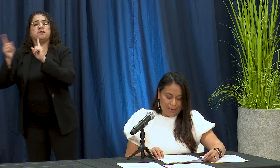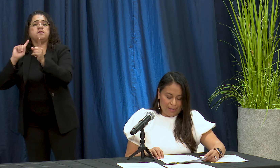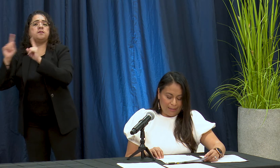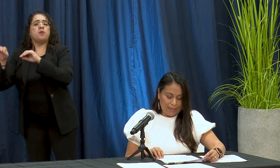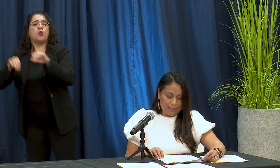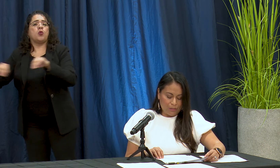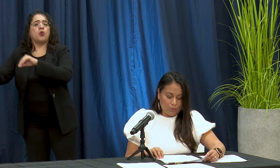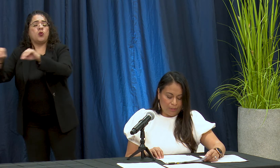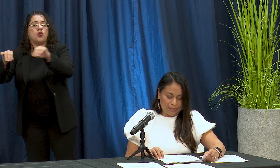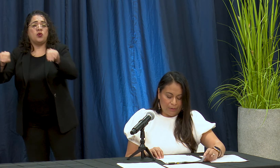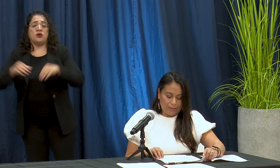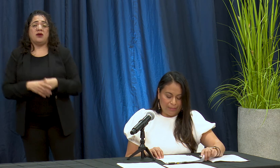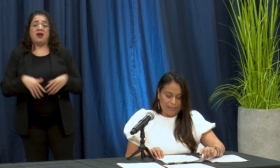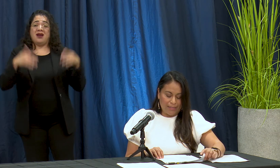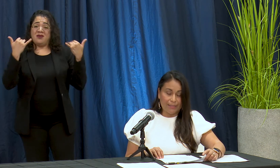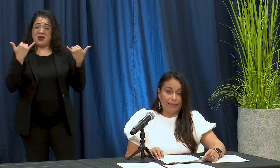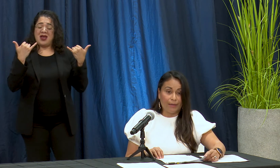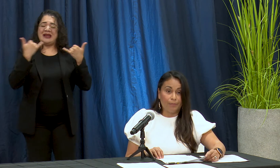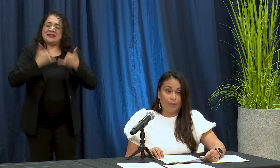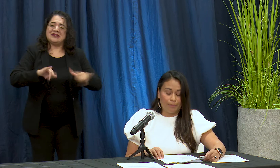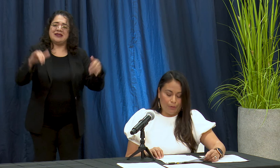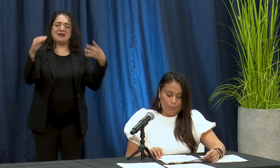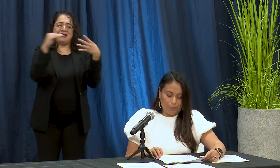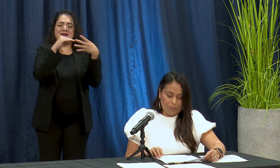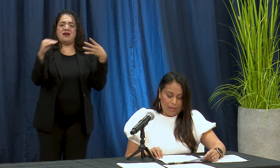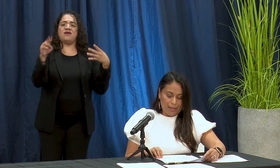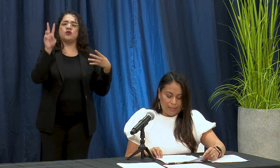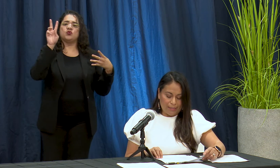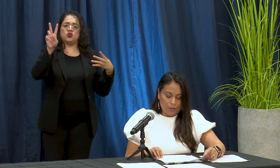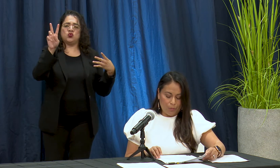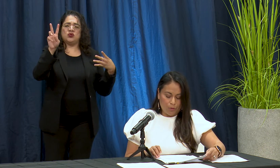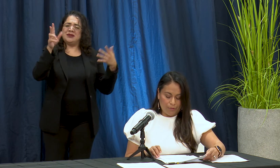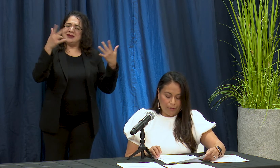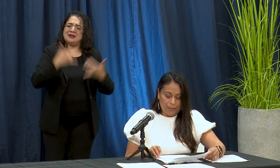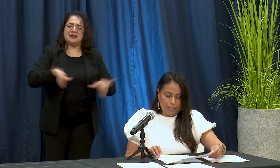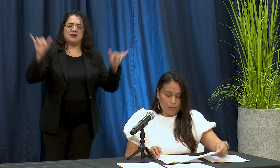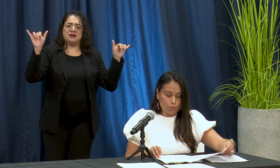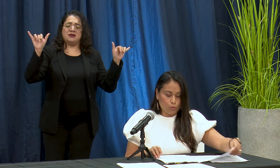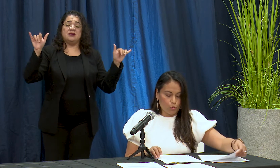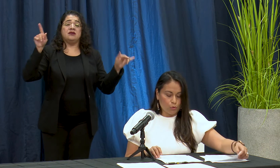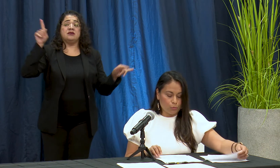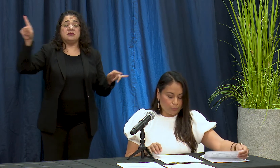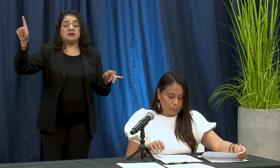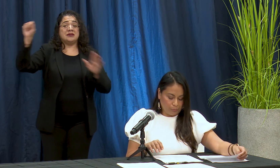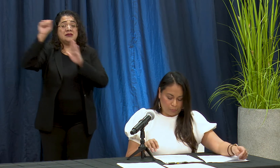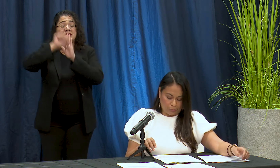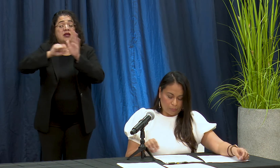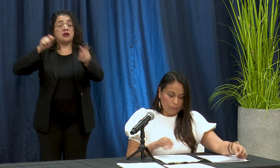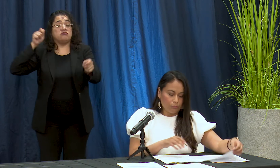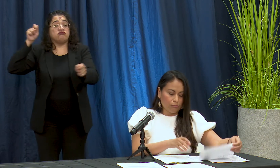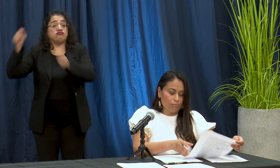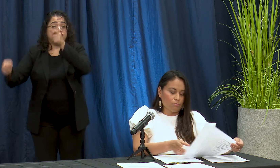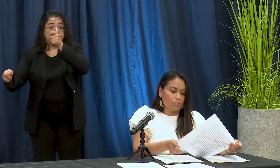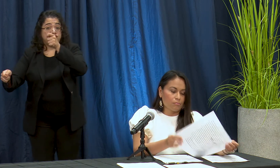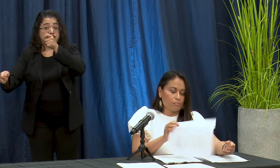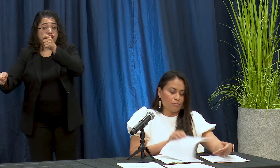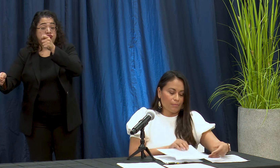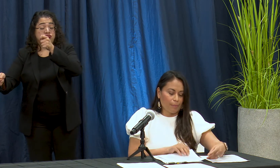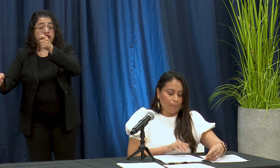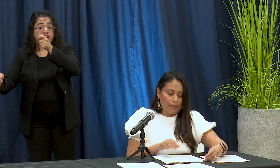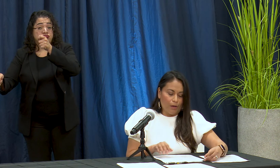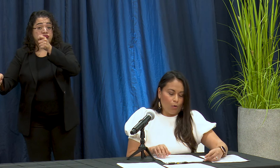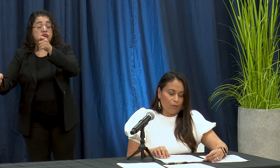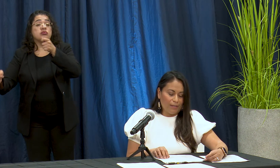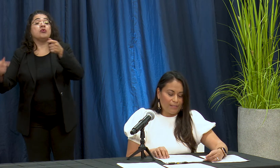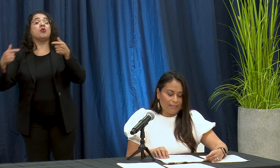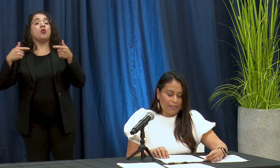tiendas own restaurant a's hasta que primero el estado modification is thus a